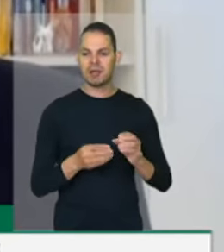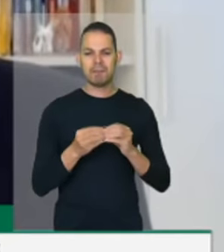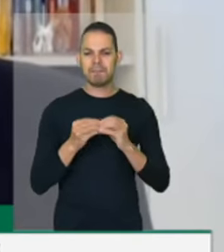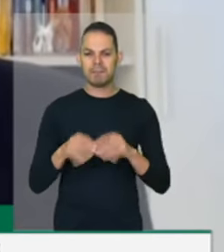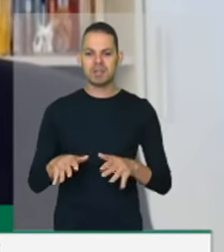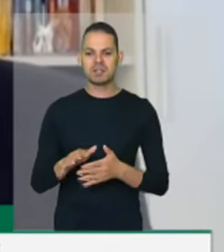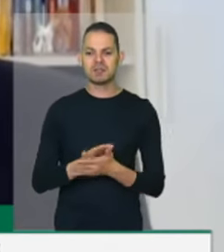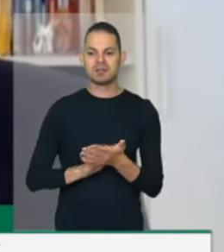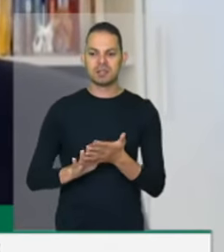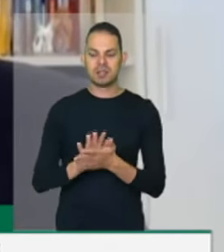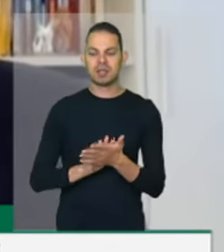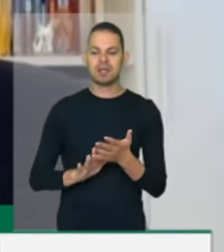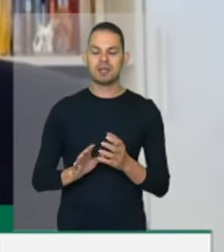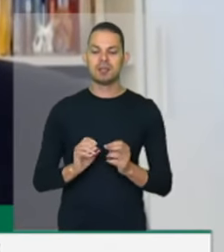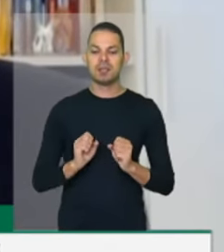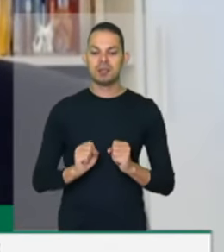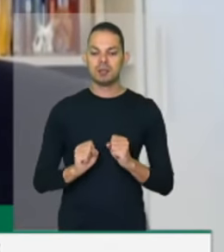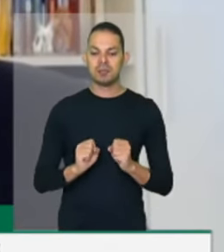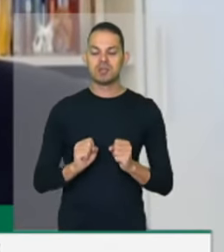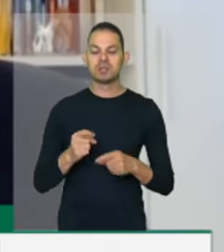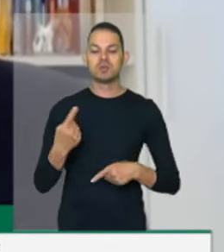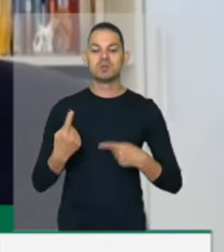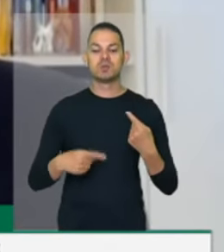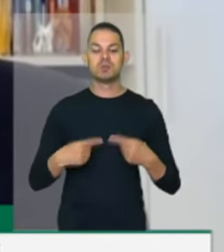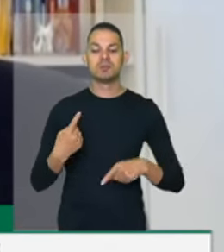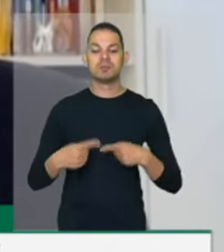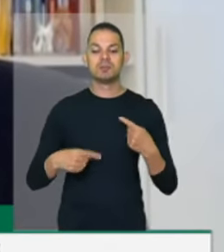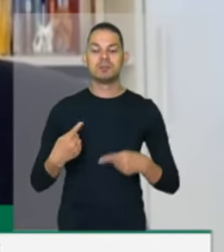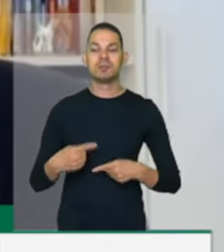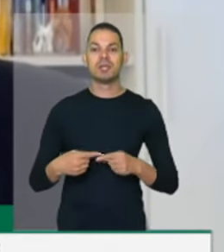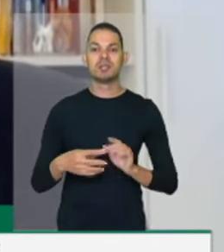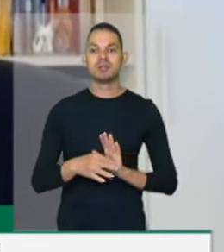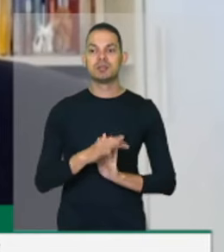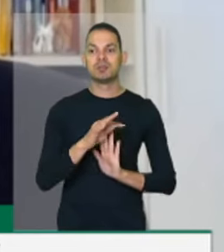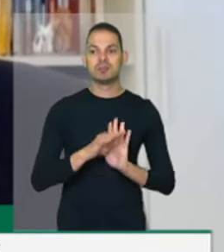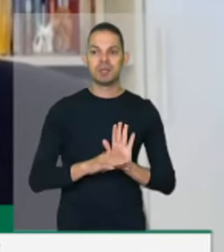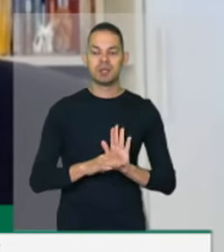M.... NO DEBATE DO MÉRITO, REAPRIMORAR A PROPOSTA. NÓS ENTENDEMOS QUE A GENTE TEM HOJE.... UM GRANDE GARGALO NO